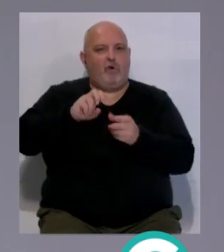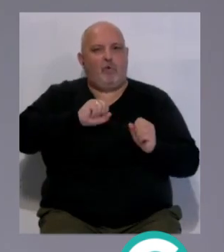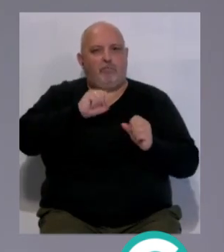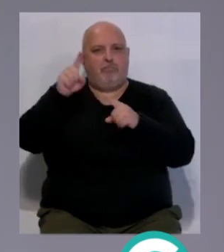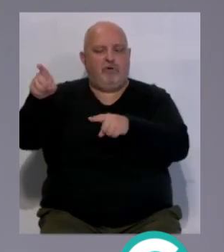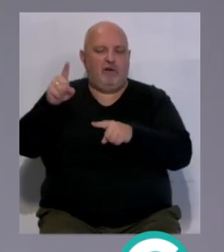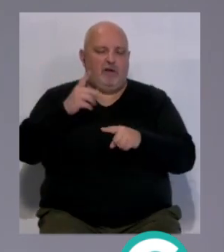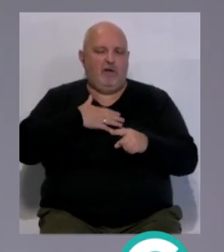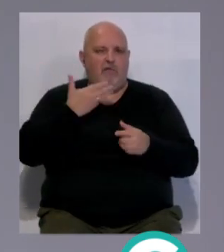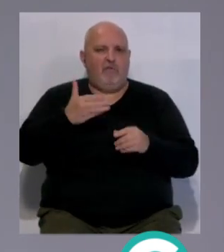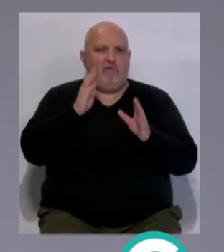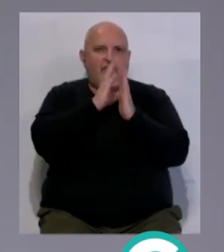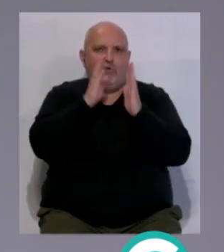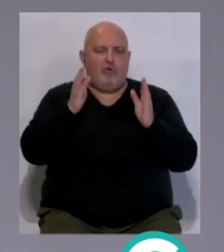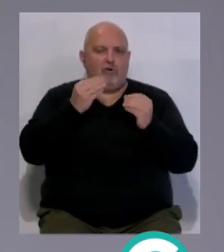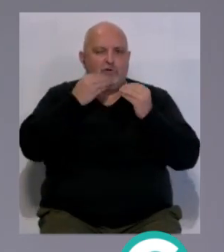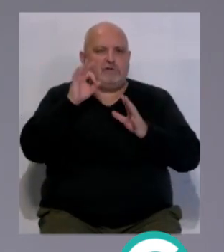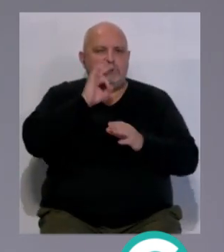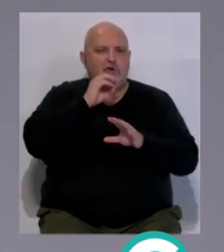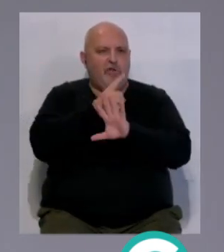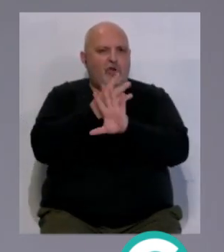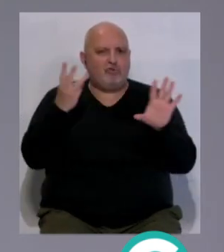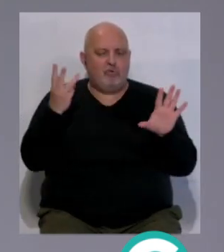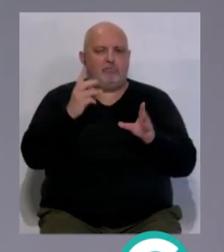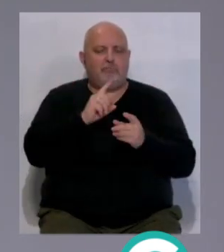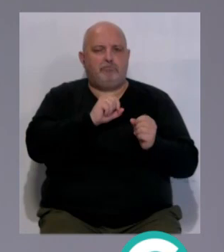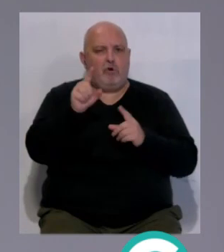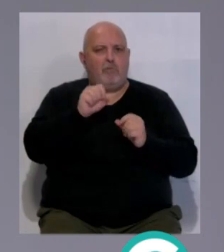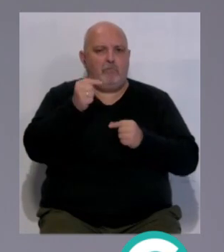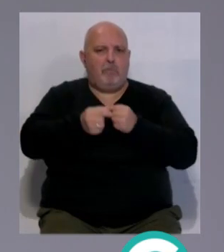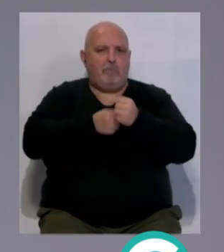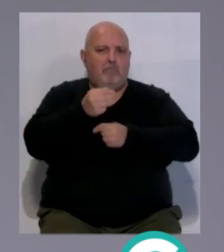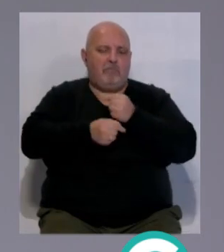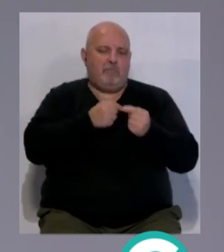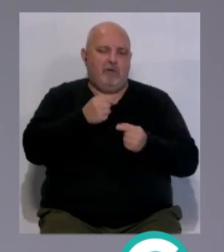sus valiosos fondos que datan del siglo XVI se Irán trasladando conforme avancen los trabajos